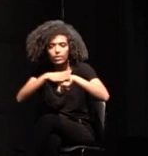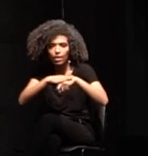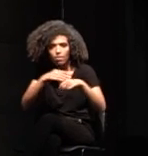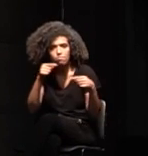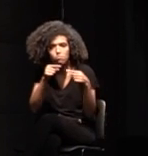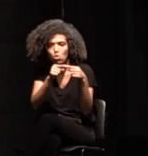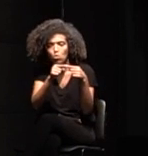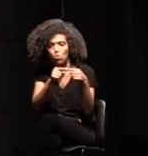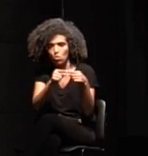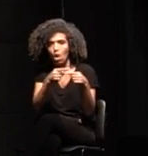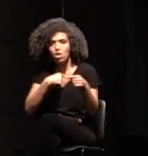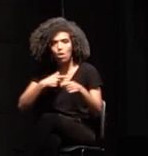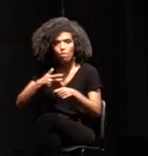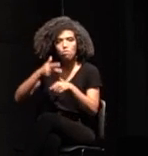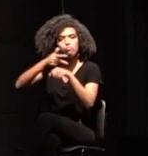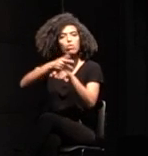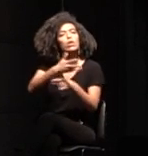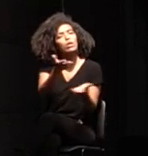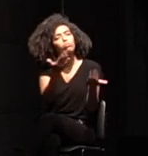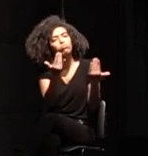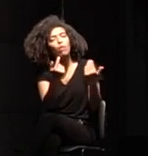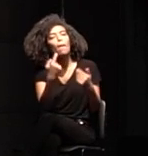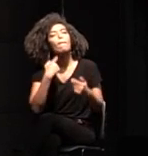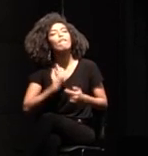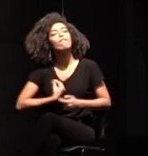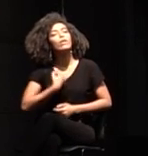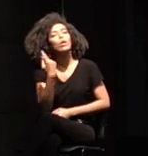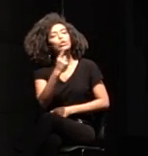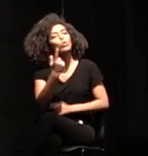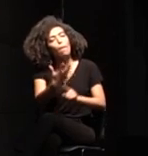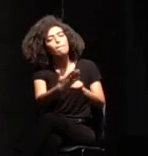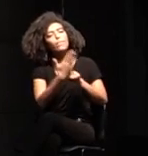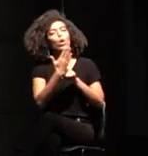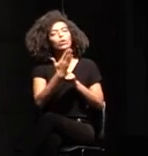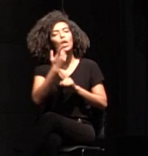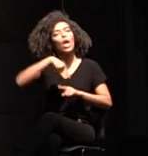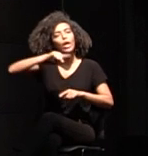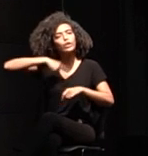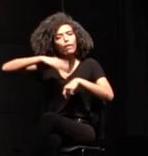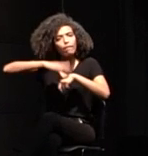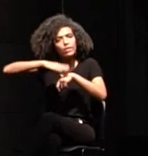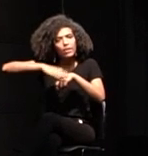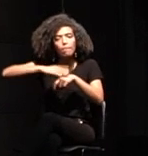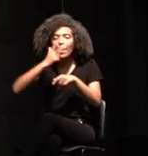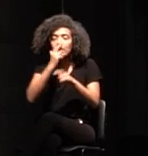Então, me mostre sua vida e vamos recriar sua vida para a câmera.